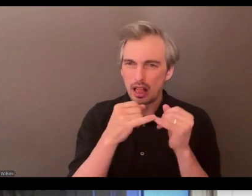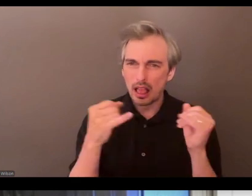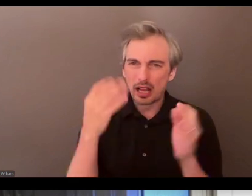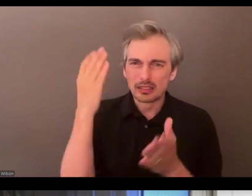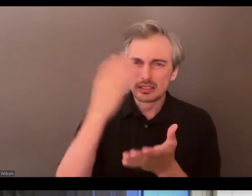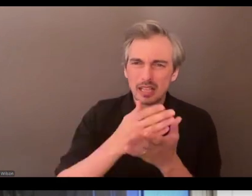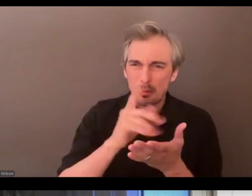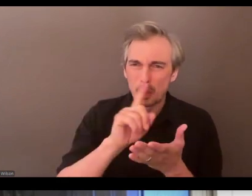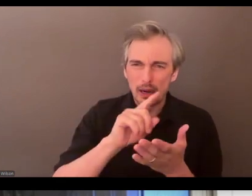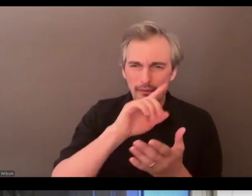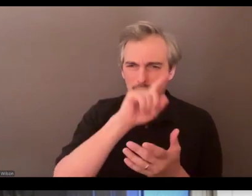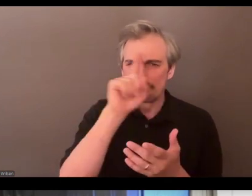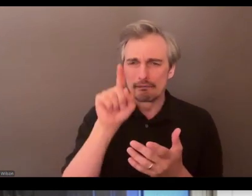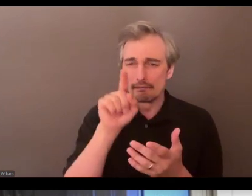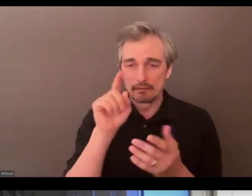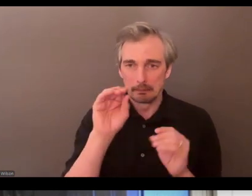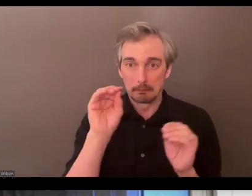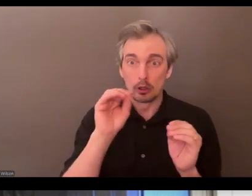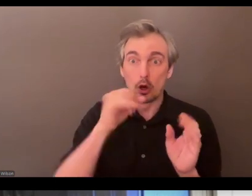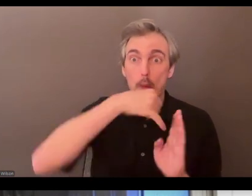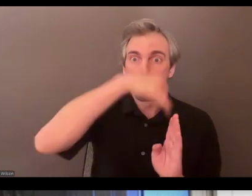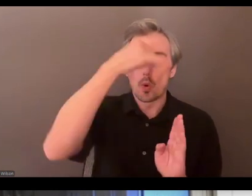なぜなら、赤と緑に依存しているからです。